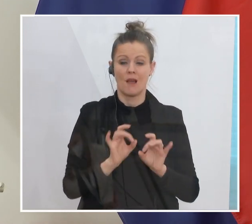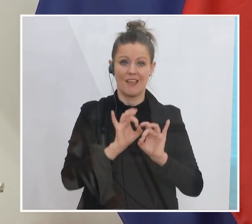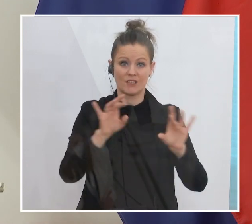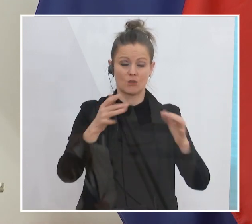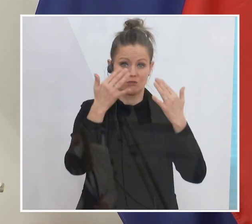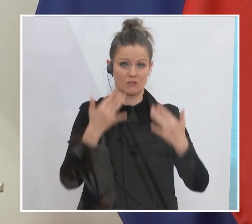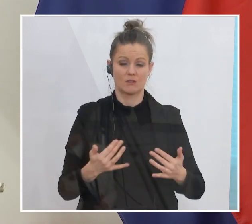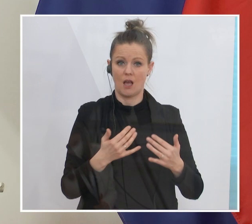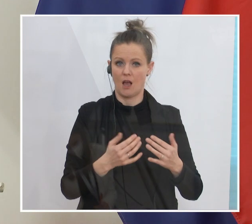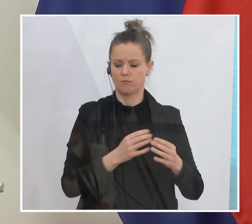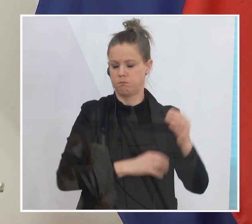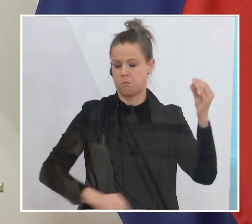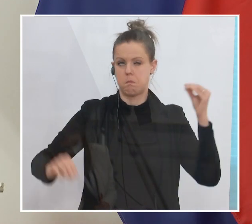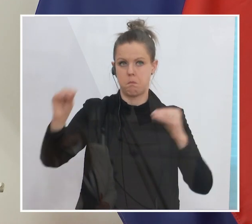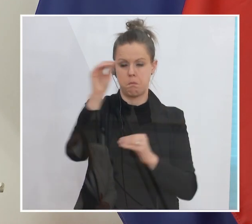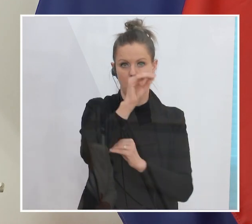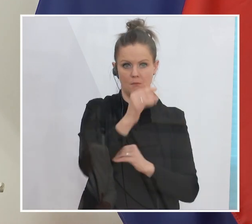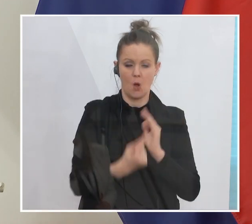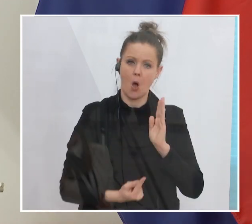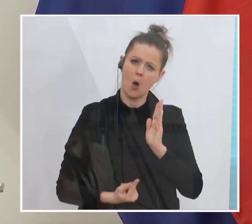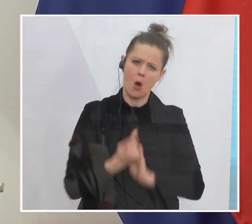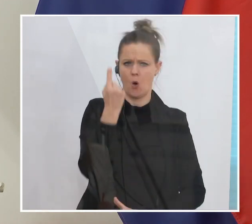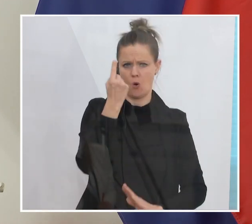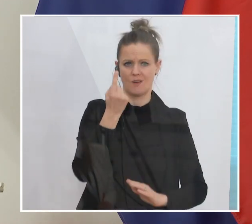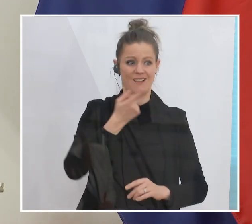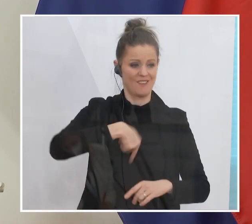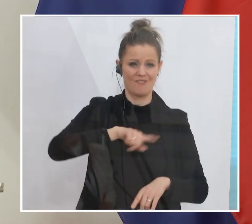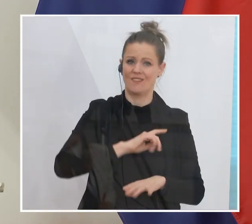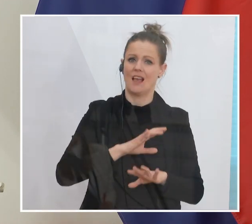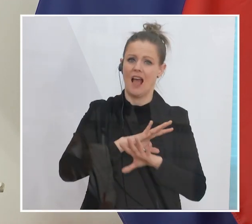Infektionsgeschehen so hoch ist. Wir werden alles bestmögliche dafür tun,